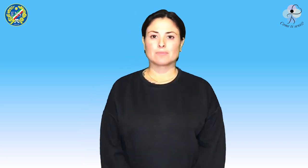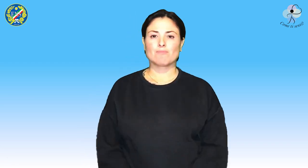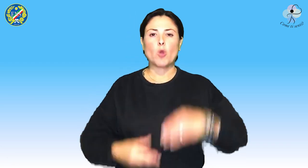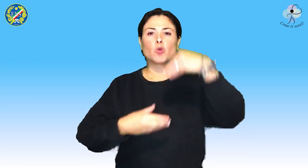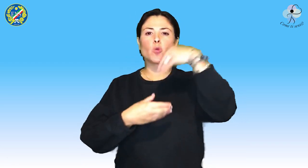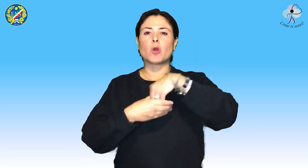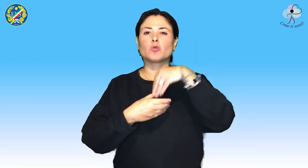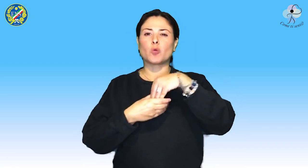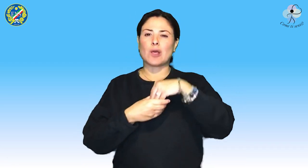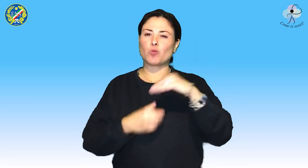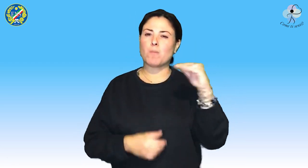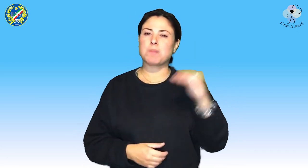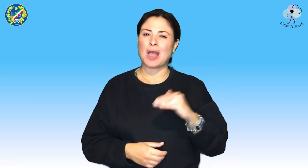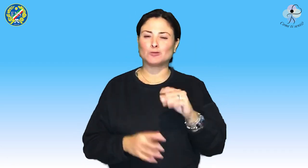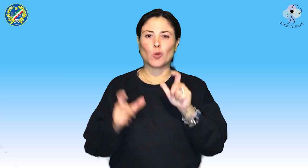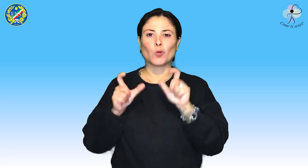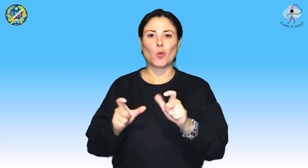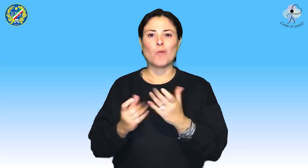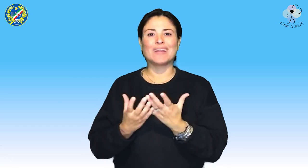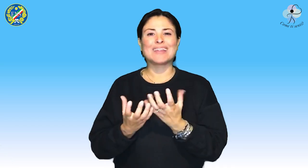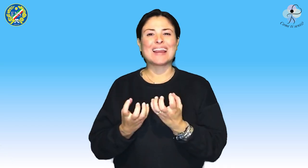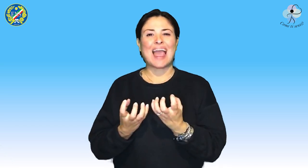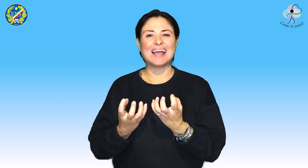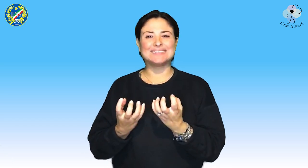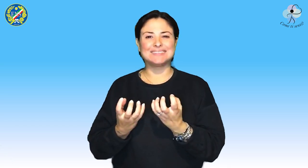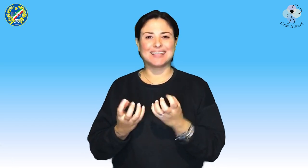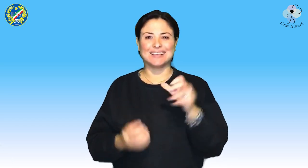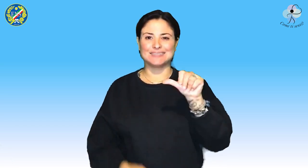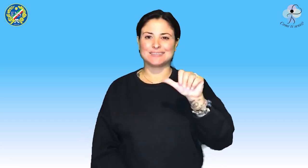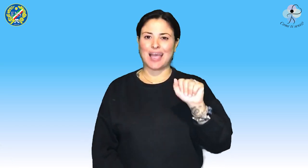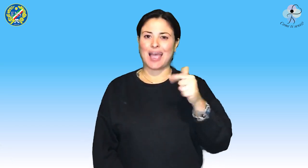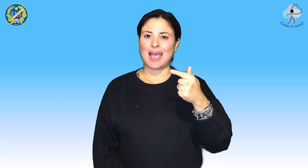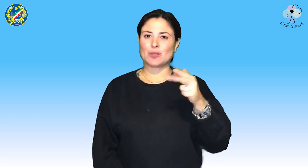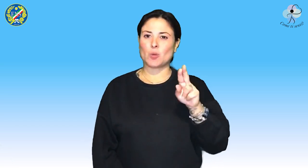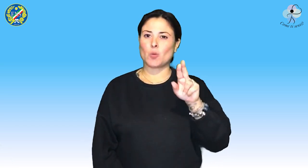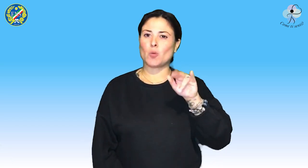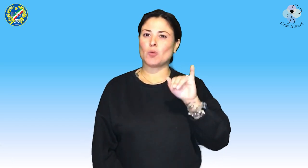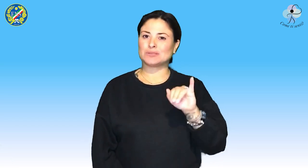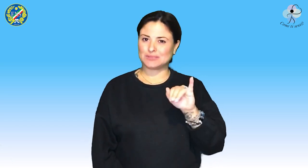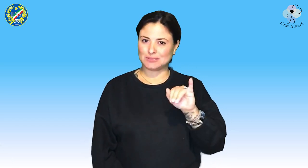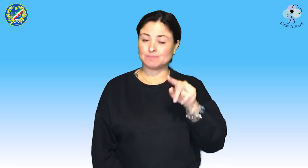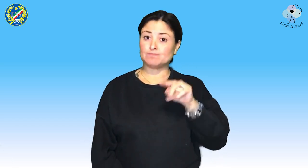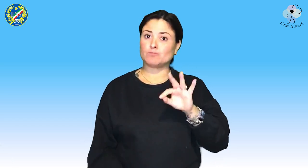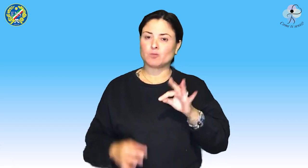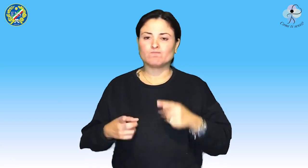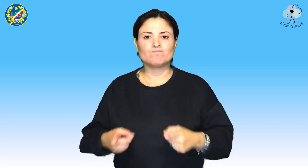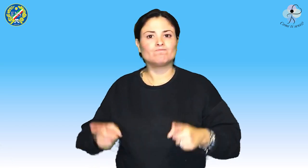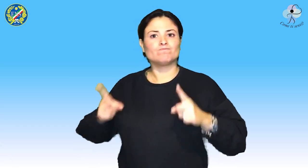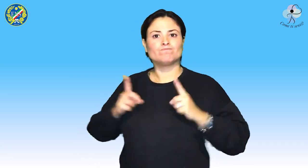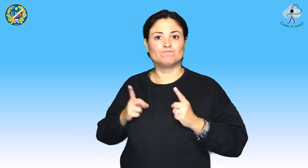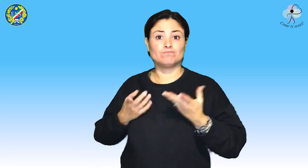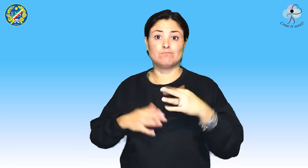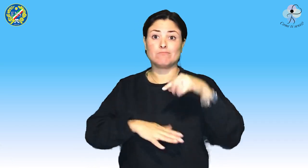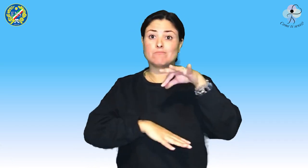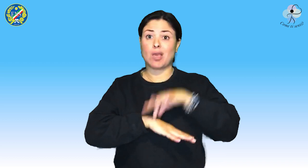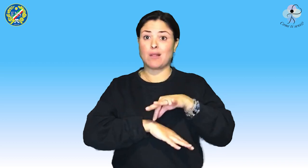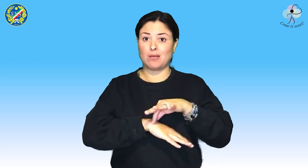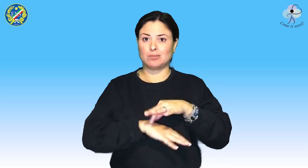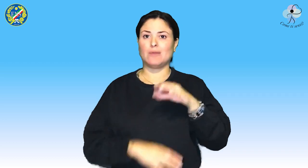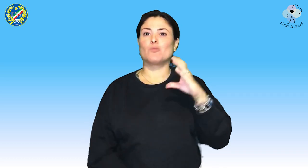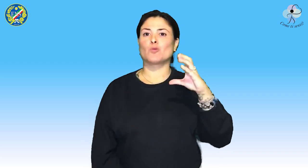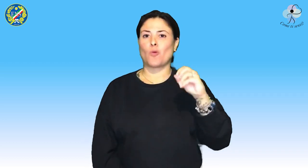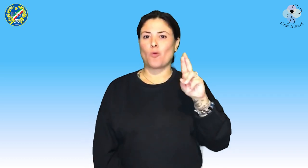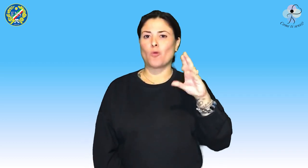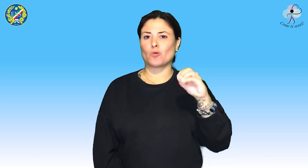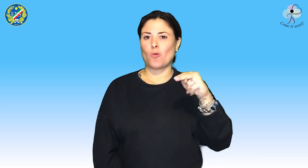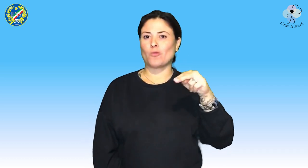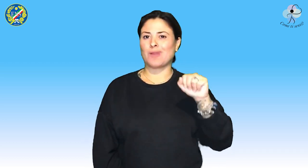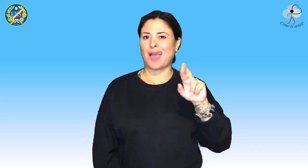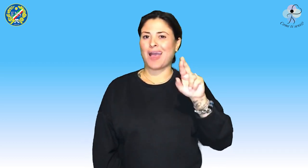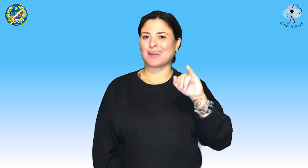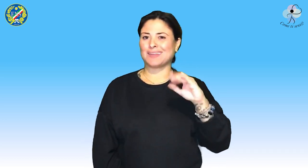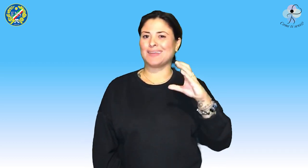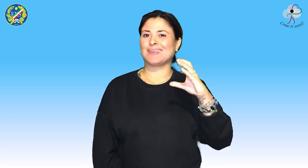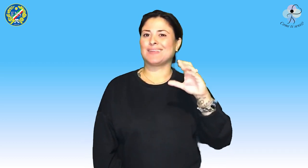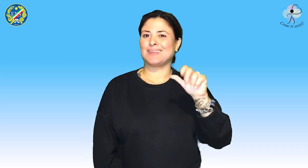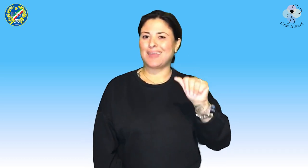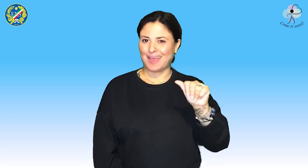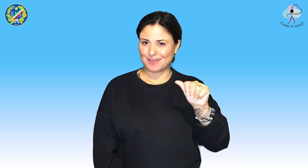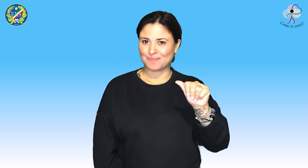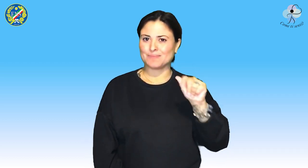In particolare il basso contenuto di grassi saturi conferiva protezione alla malattia coronarica